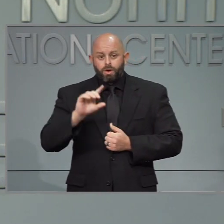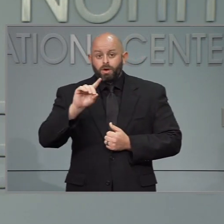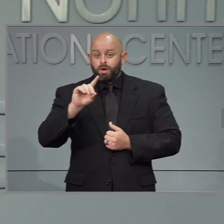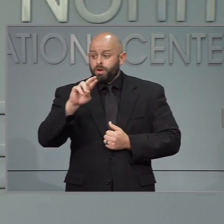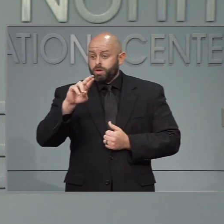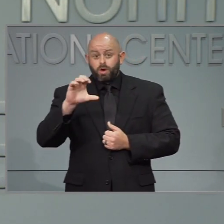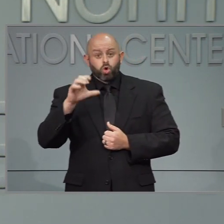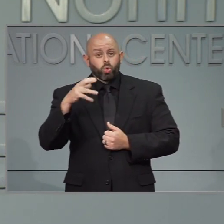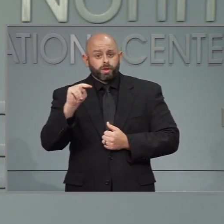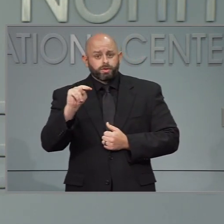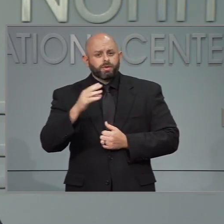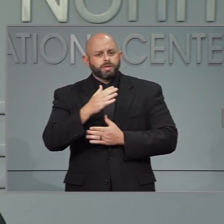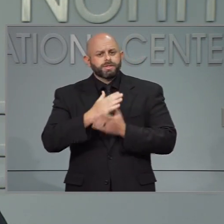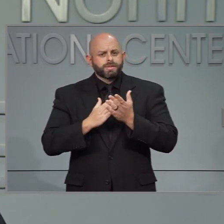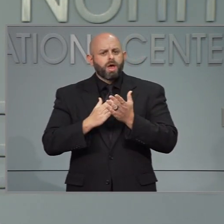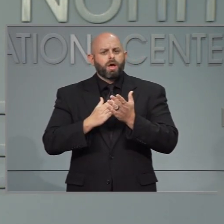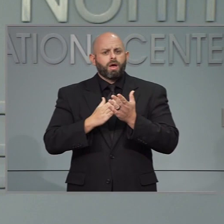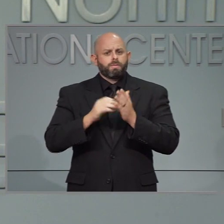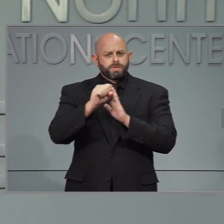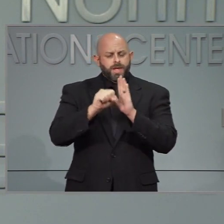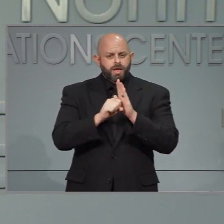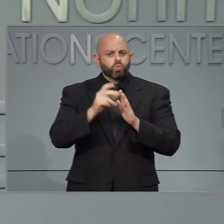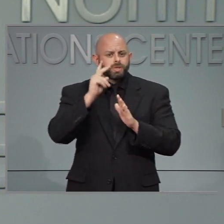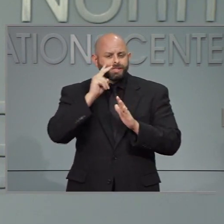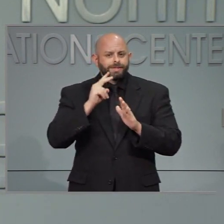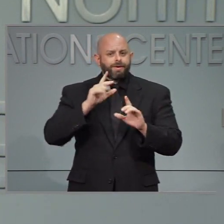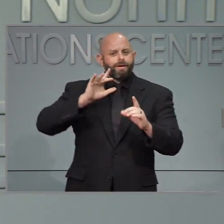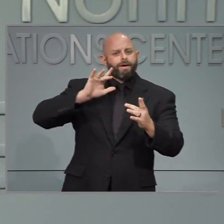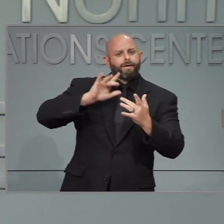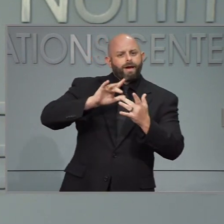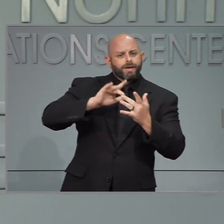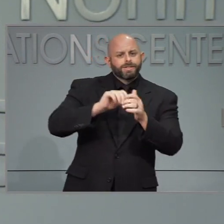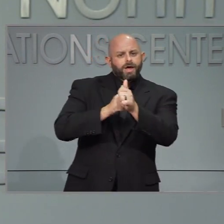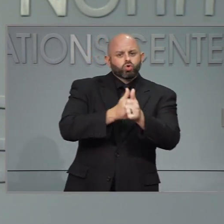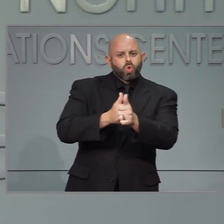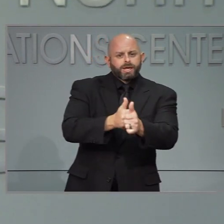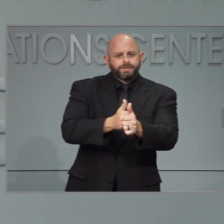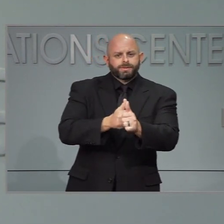En algunos Estados doctora como hemos visto los esfuerzos de